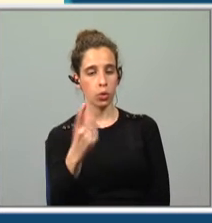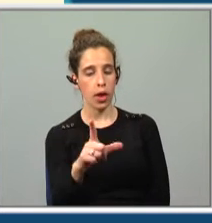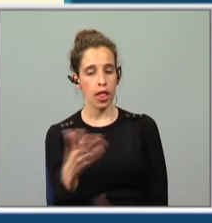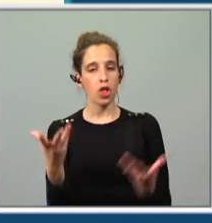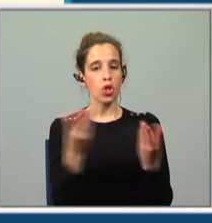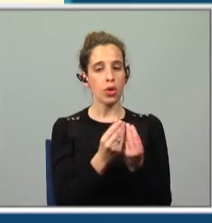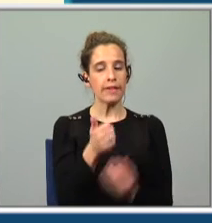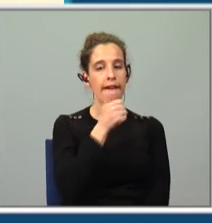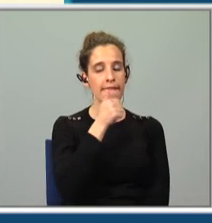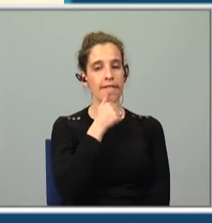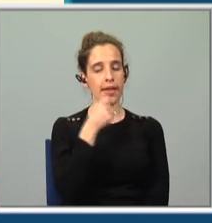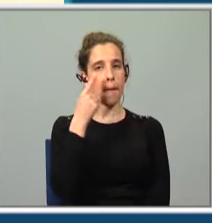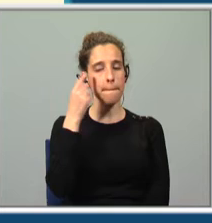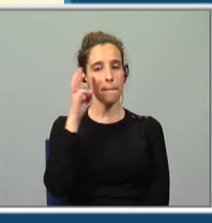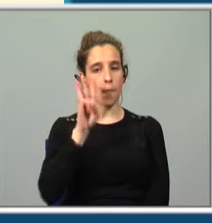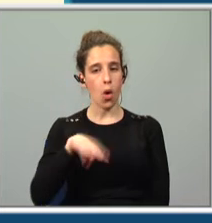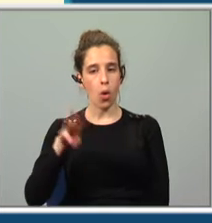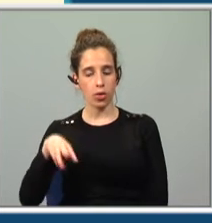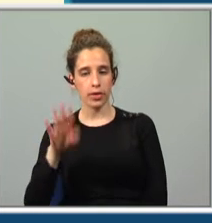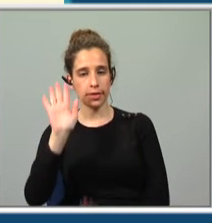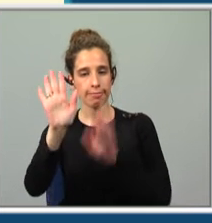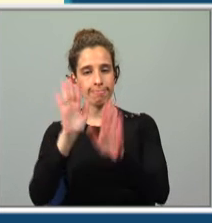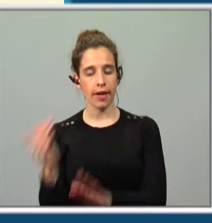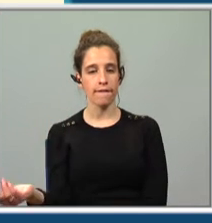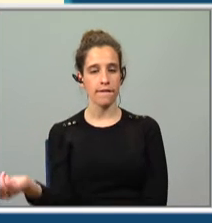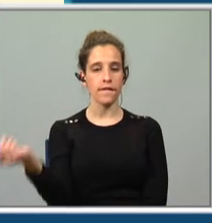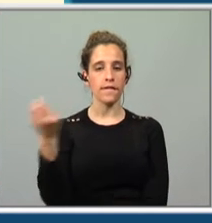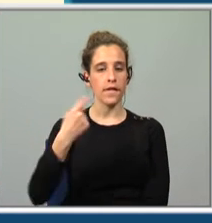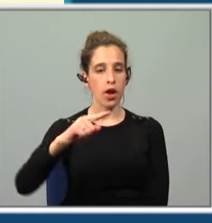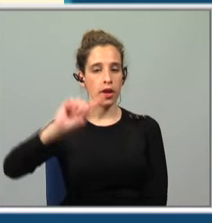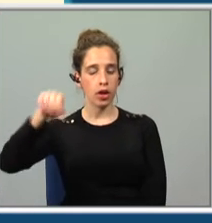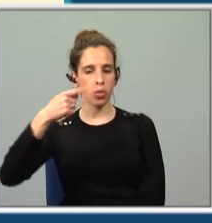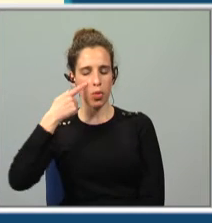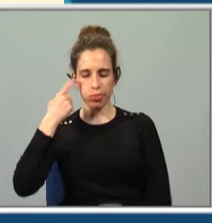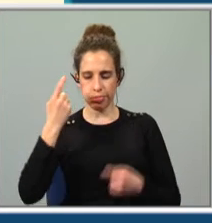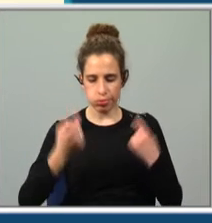decidiram voltar ao museu depois de muito pesquisar para não serem 決定返回博物館後很多研究不應該